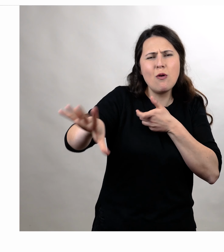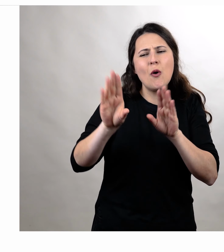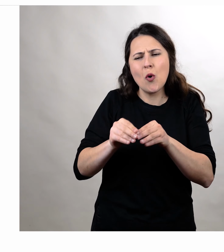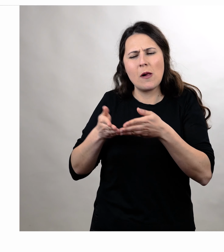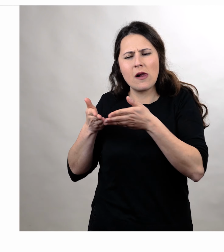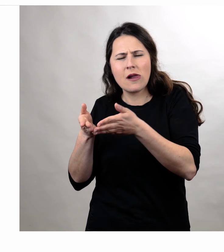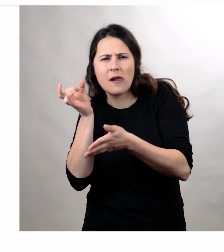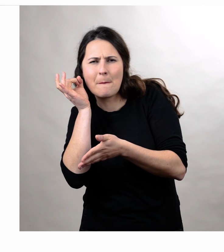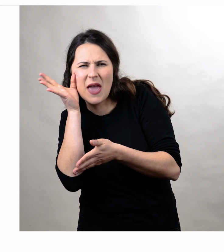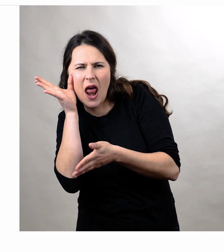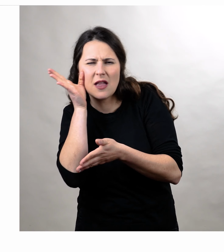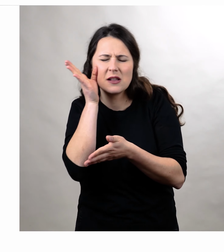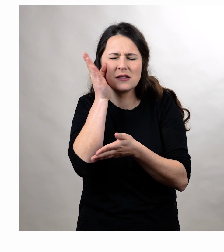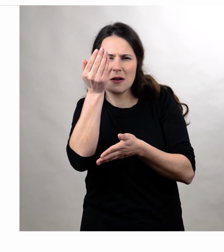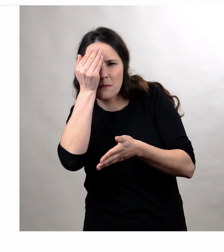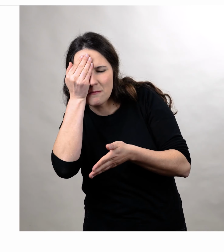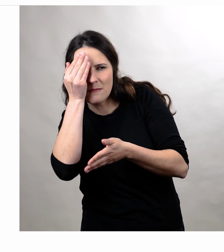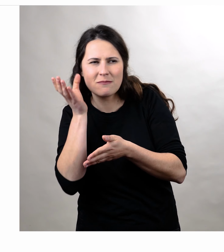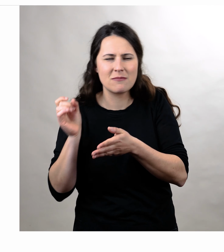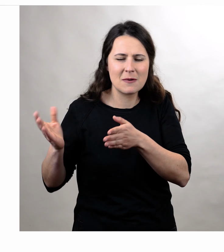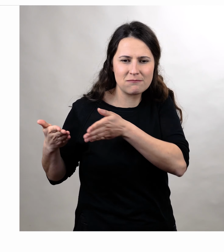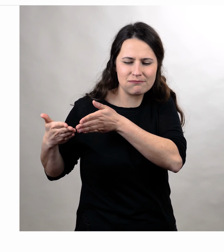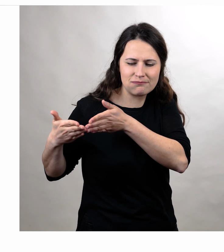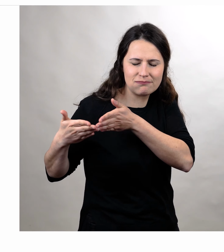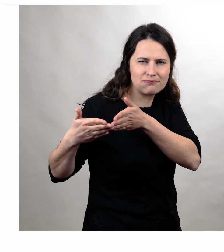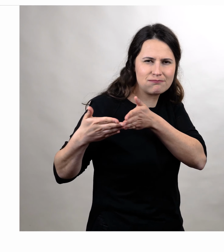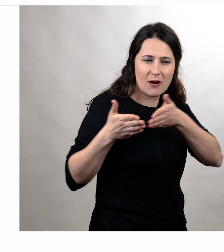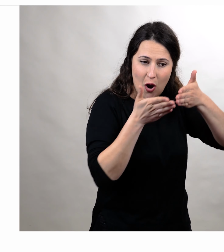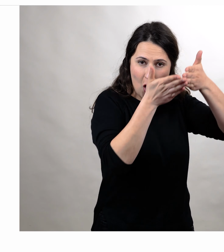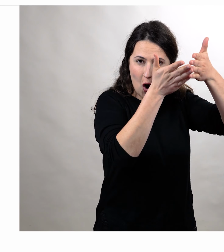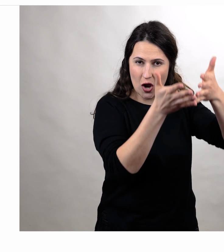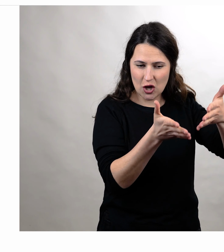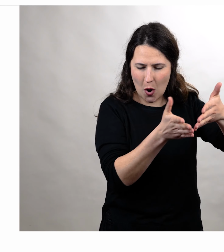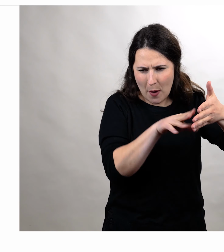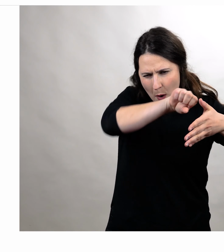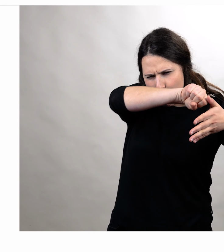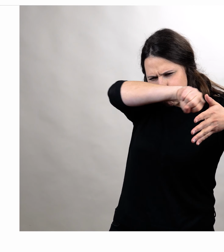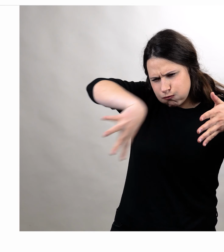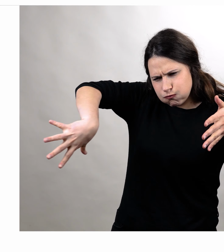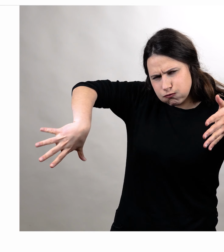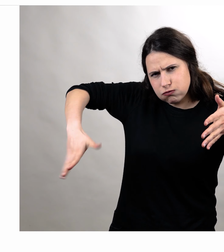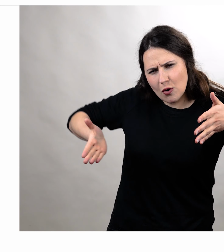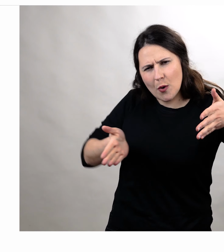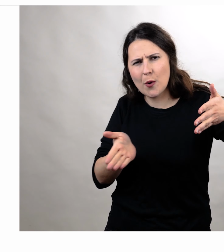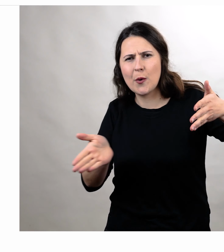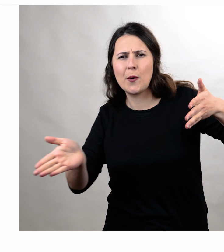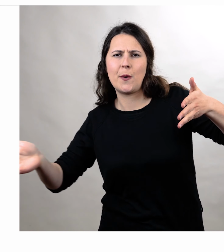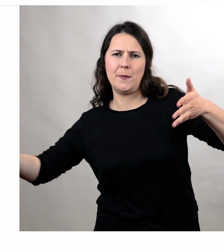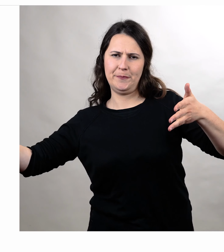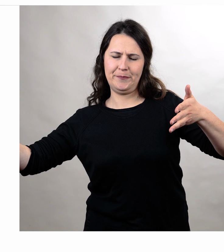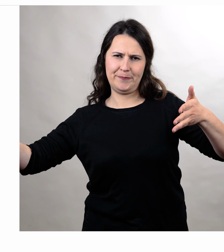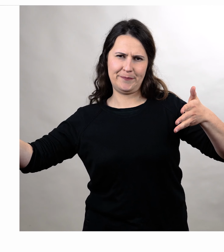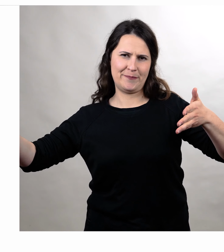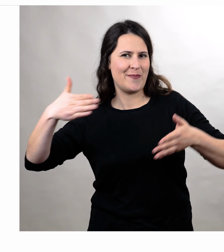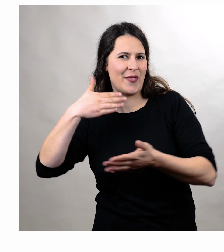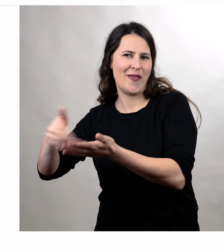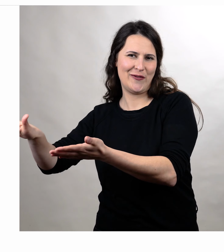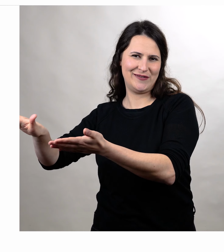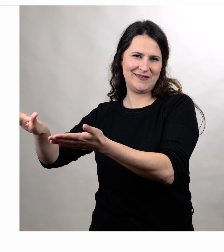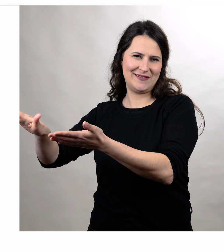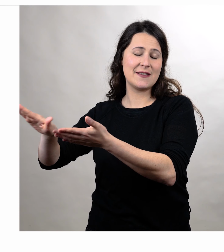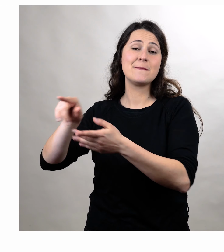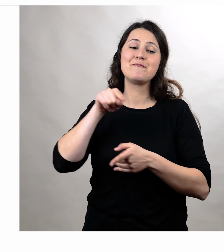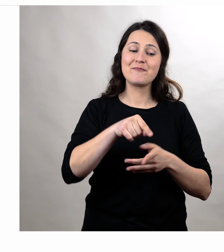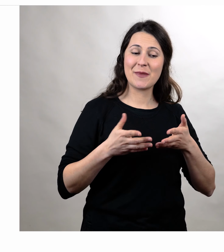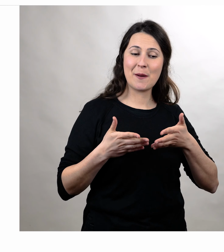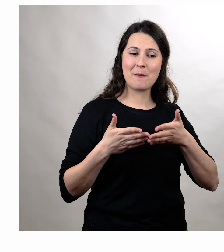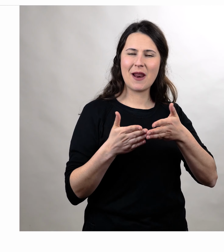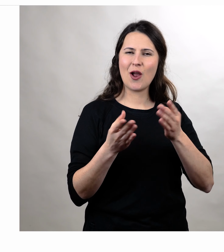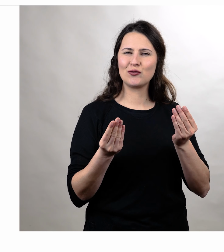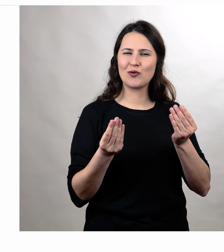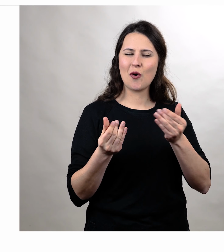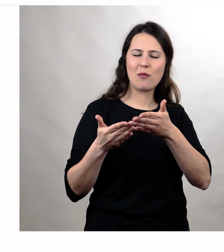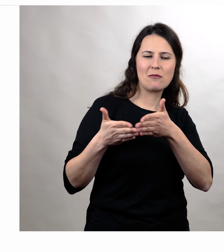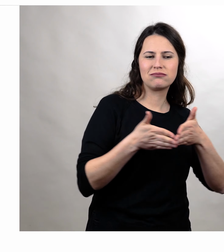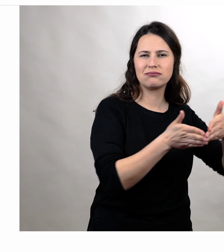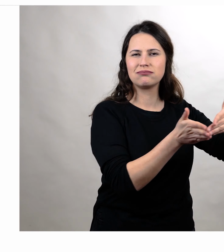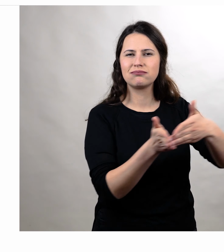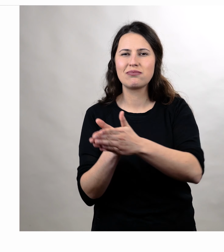Επίσης το ίδιο το πλοίο μπορεί να ελίσσεται προκειμένου να εμβολίσει πειρατικά σκάφη.